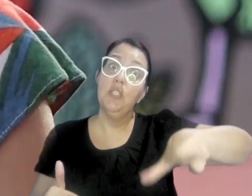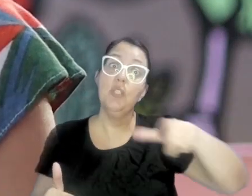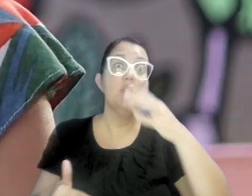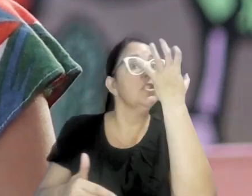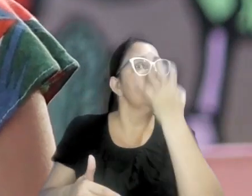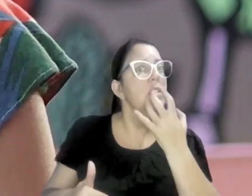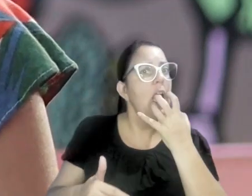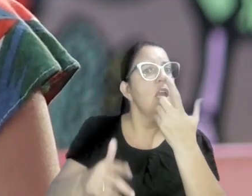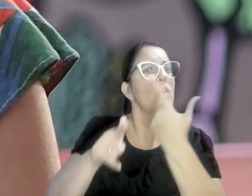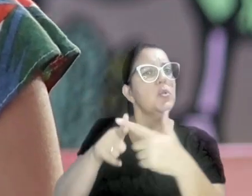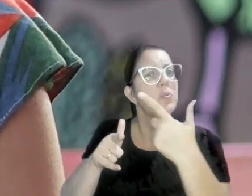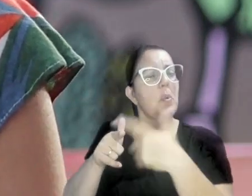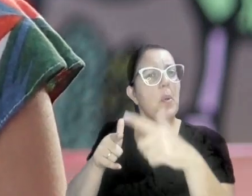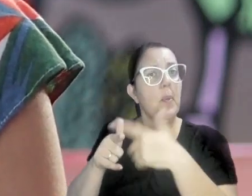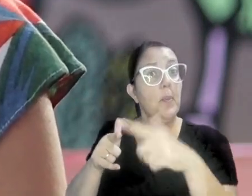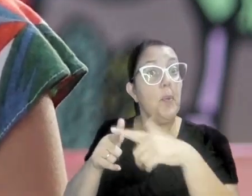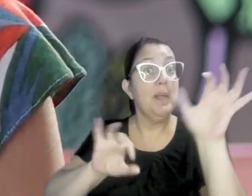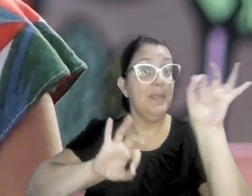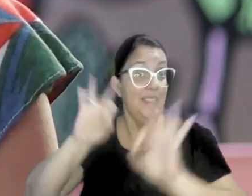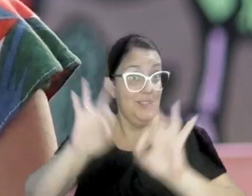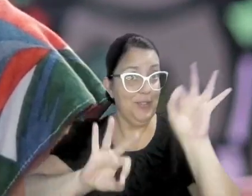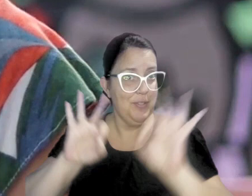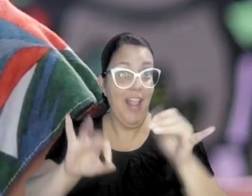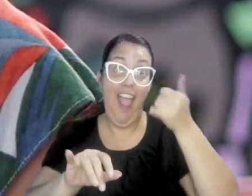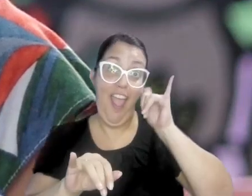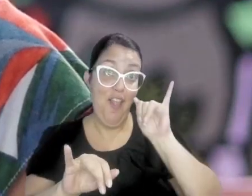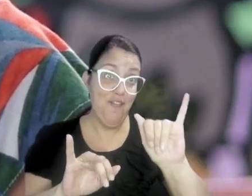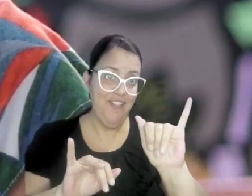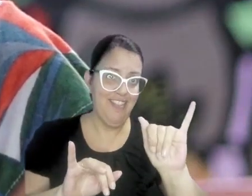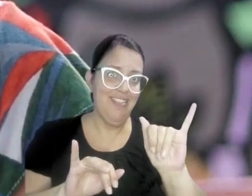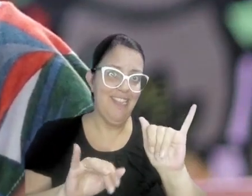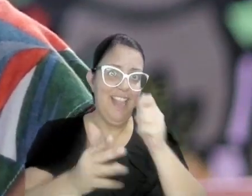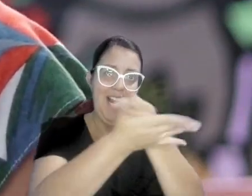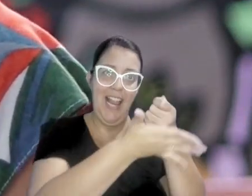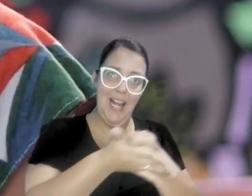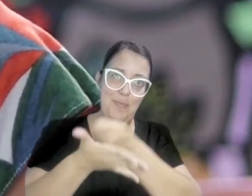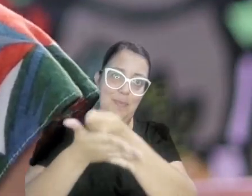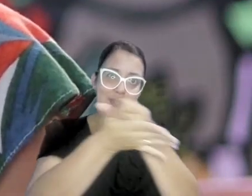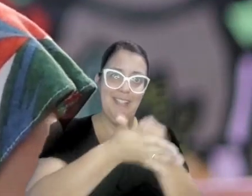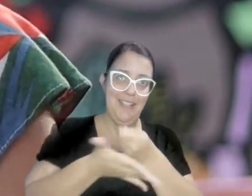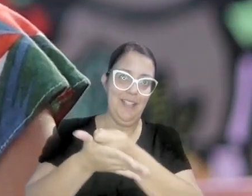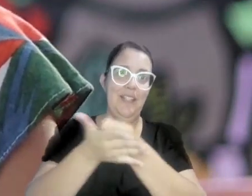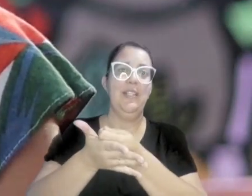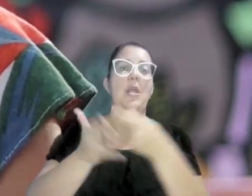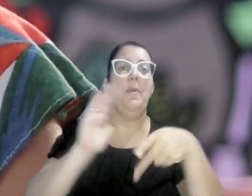os impactos de um projeto, evitando a imposição autoritária desses projetos,